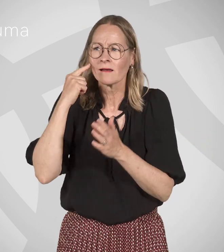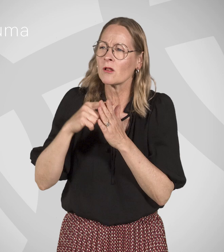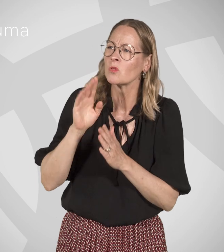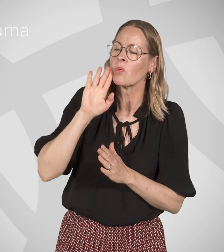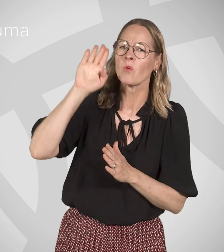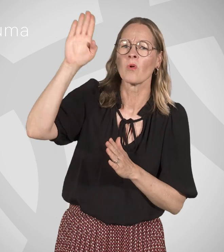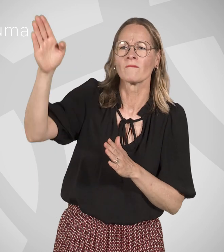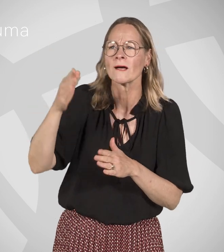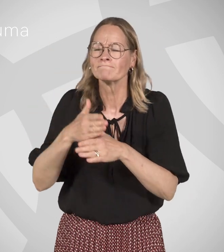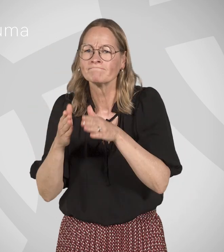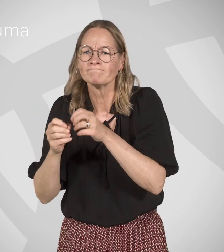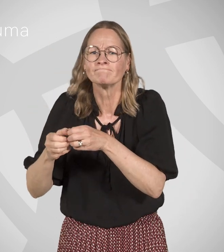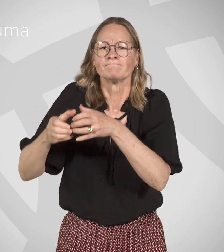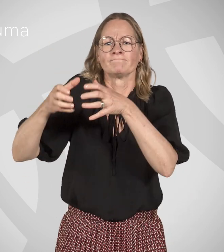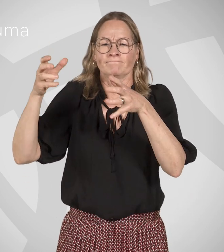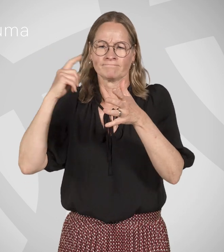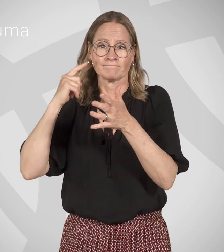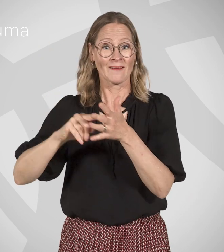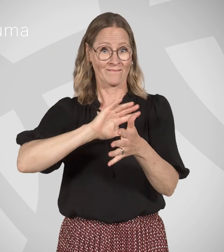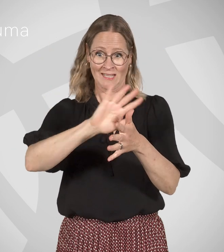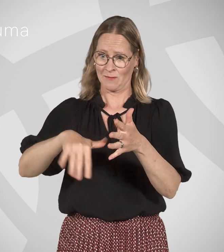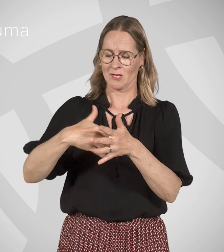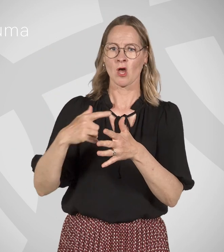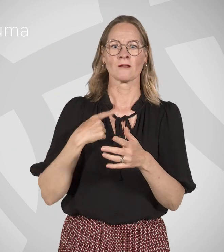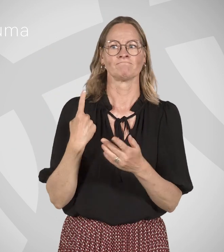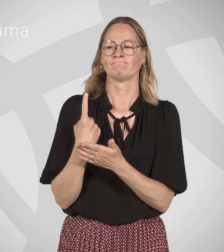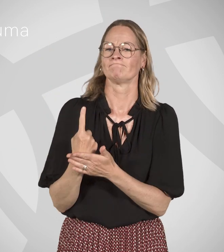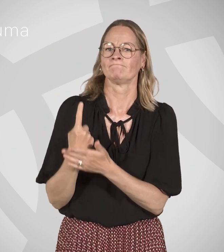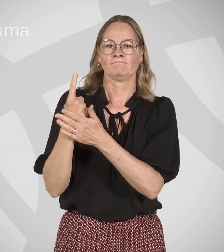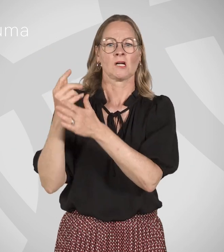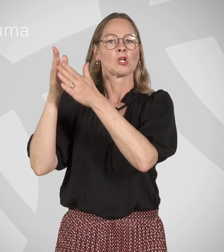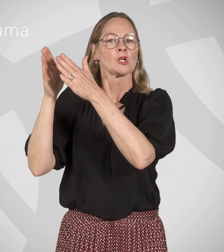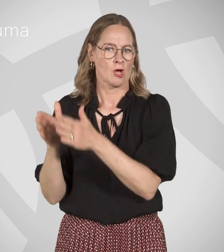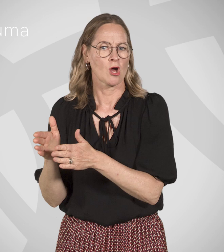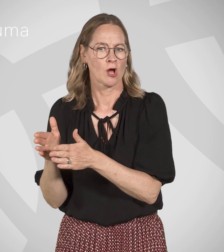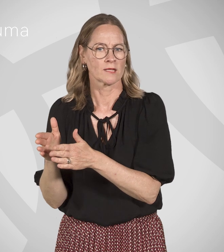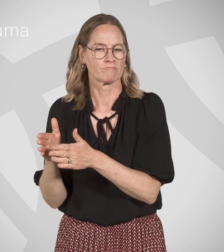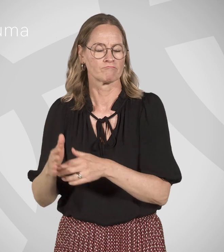ja rakentaa tulevaisuuden, jossa viittomakielellä on merkittävä rooli.